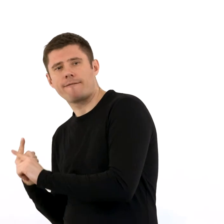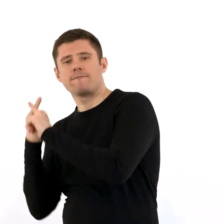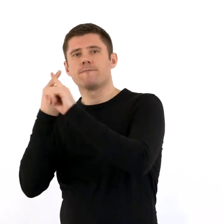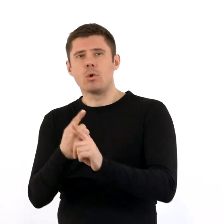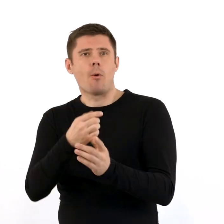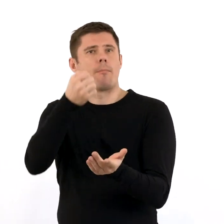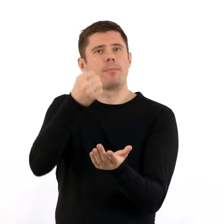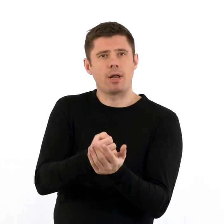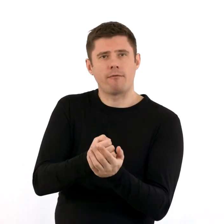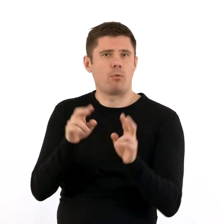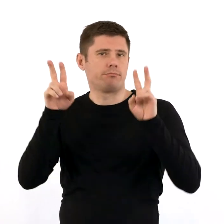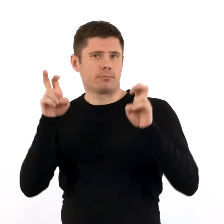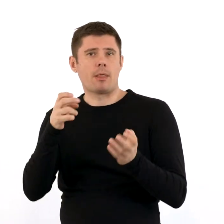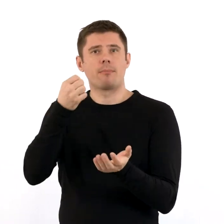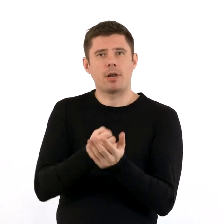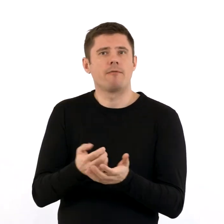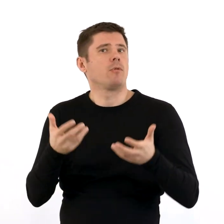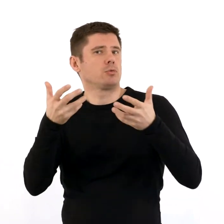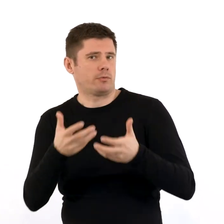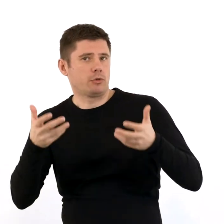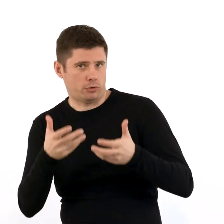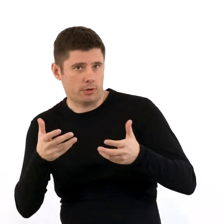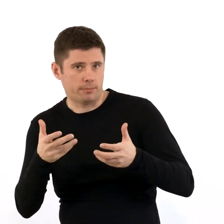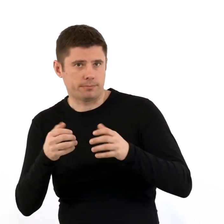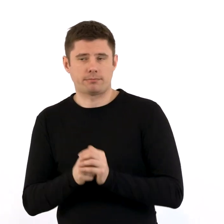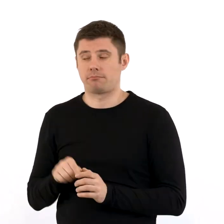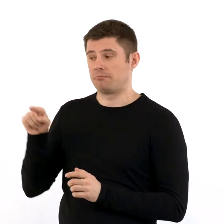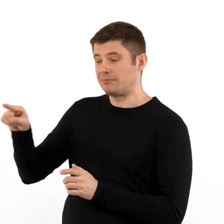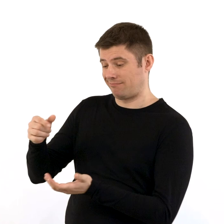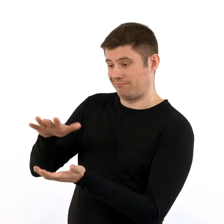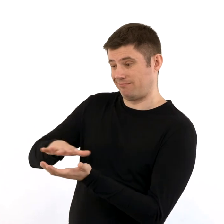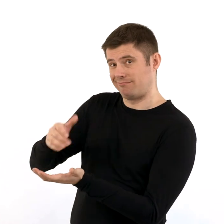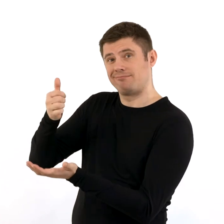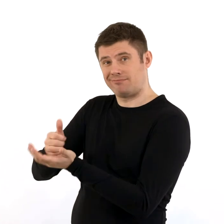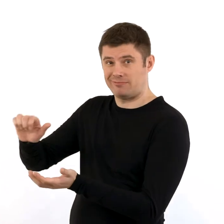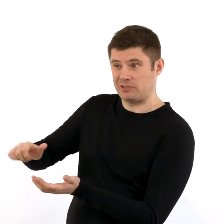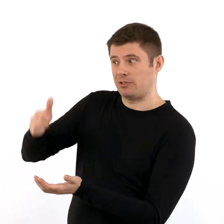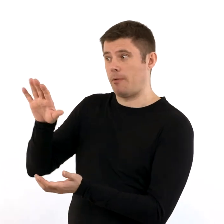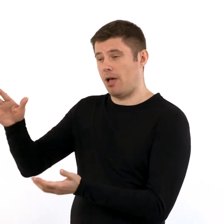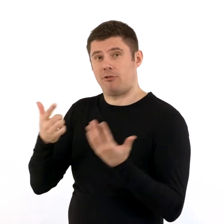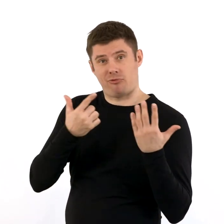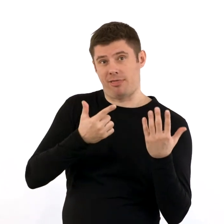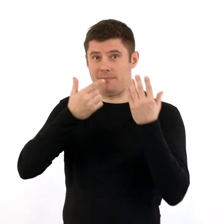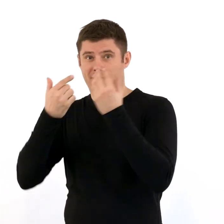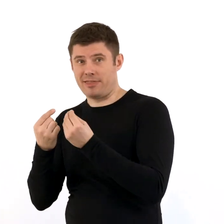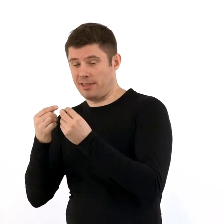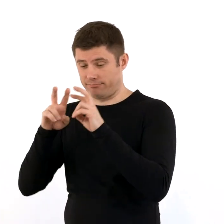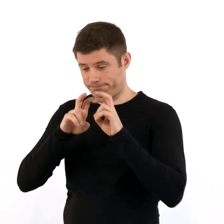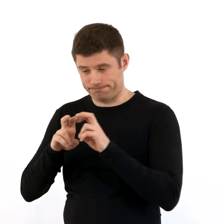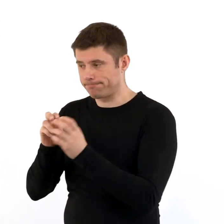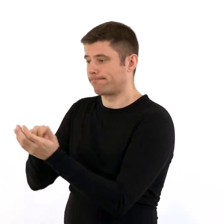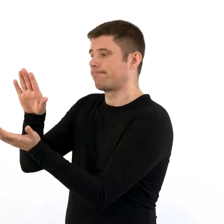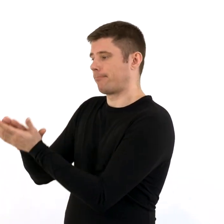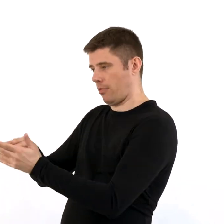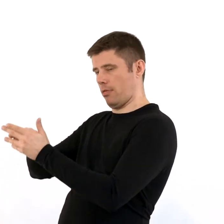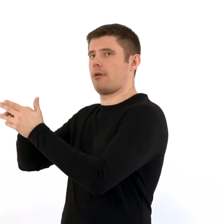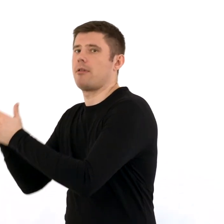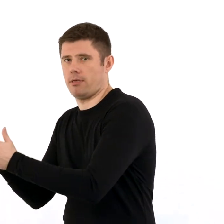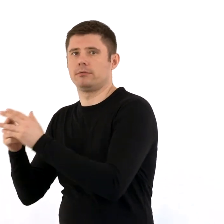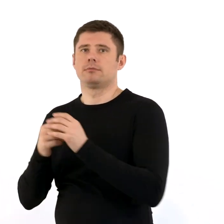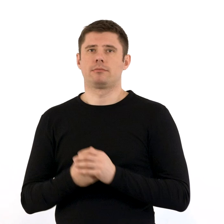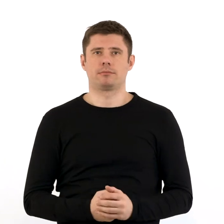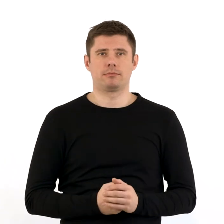oraz zgodność z wymogami określonymi w ustawie Prawo o stowarzyszeniach i ma 7 dni na wpis stowarzyszenia do rejestru.